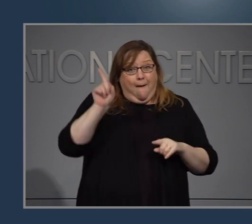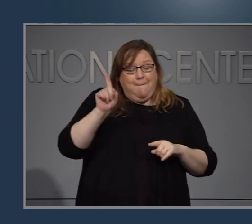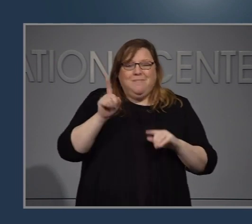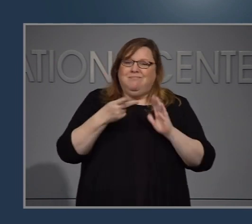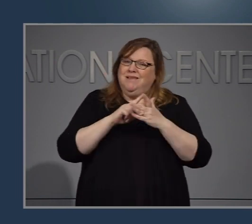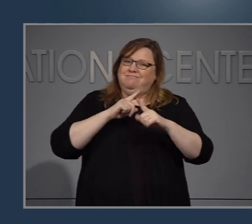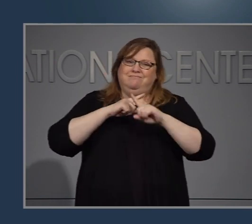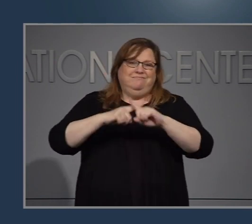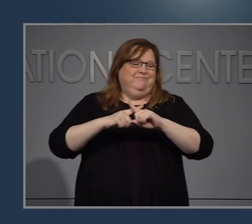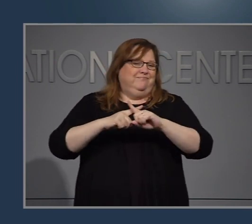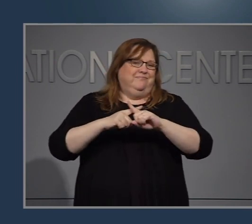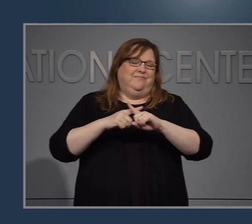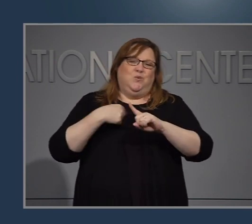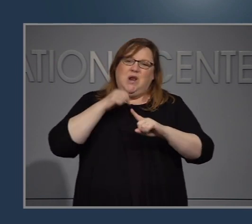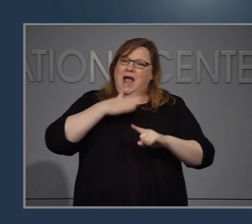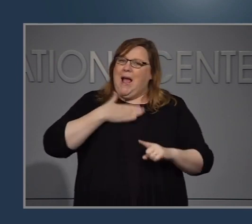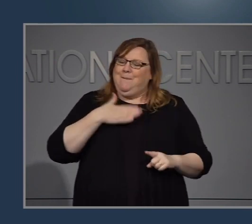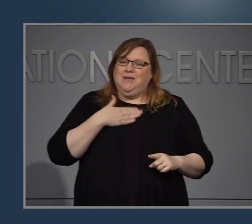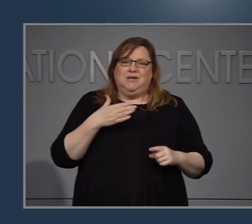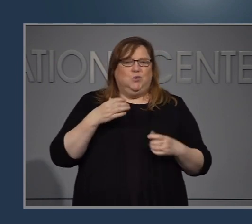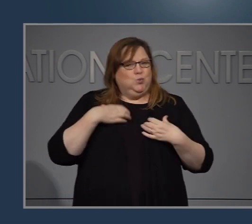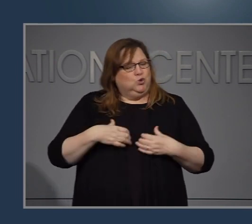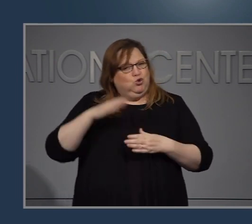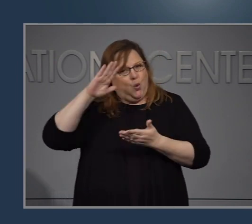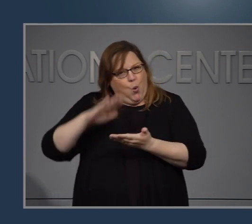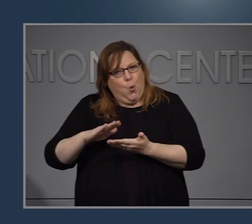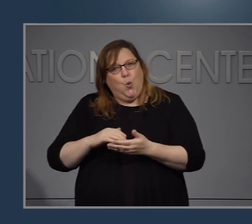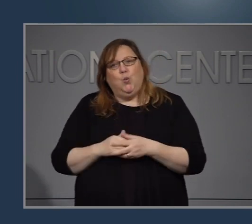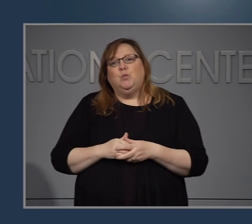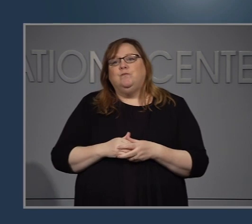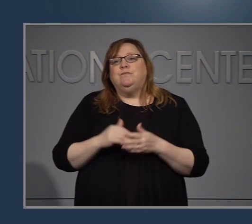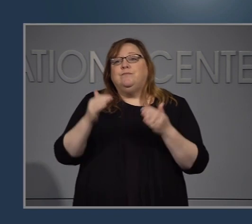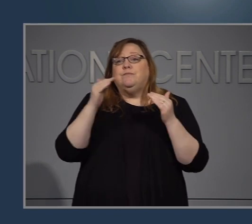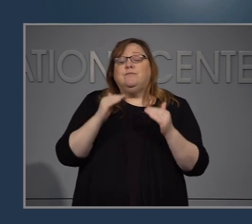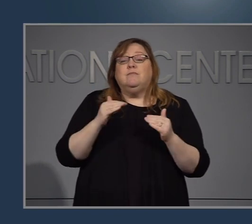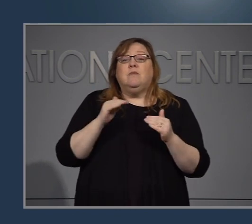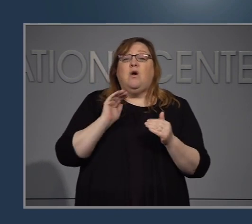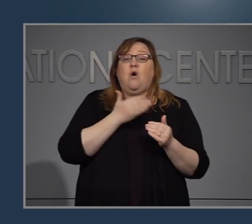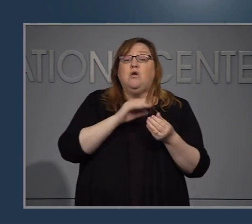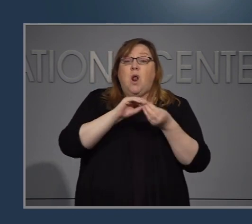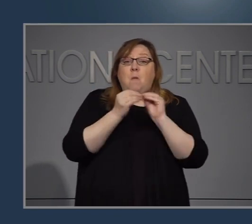laboratorio en Carolina del Norte continúa aumentando. También saca mala calificación.